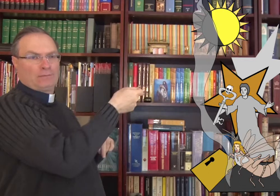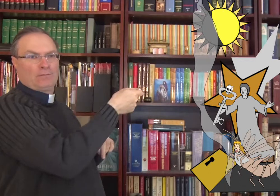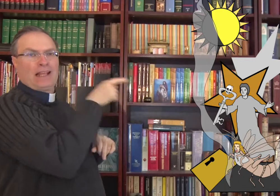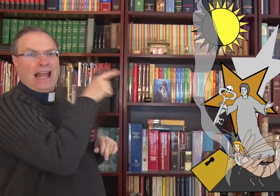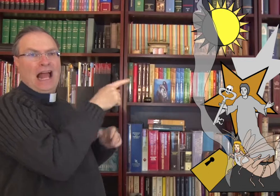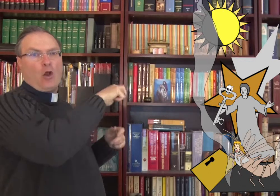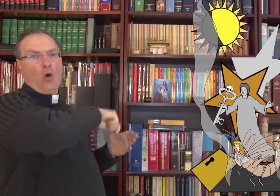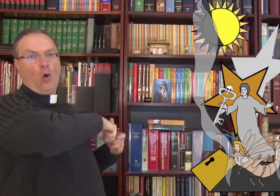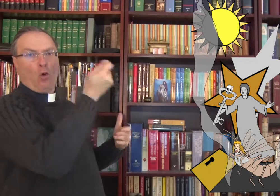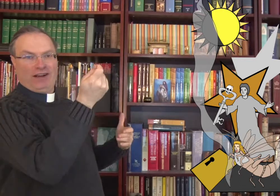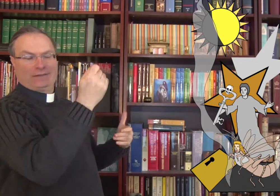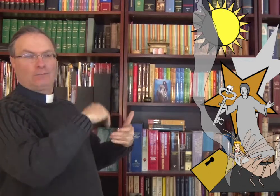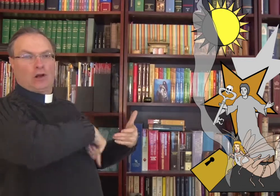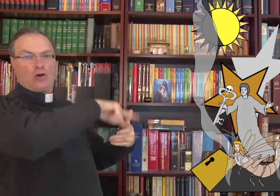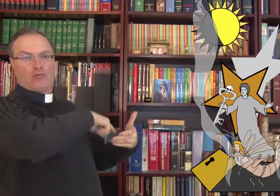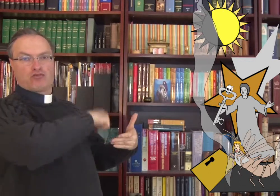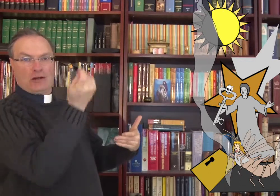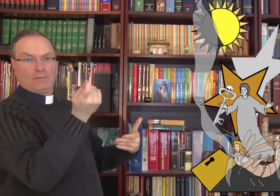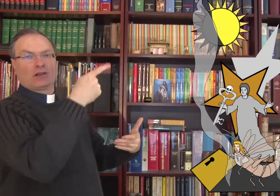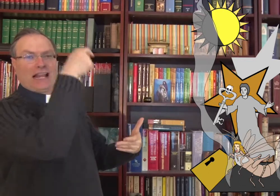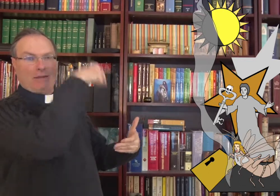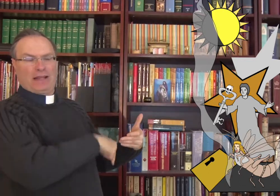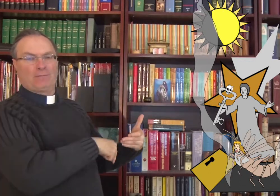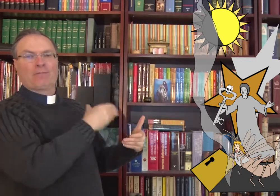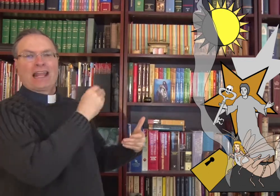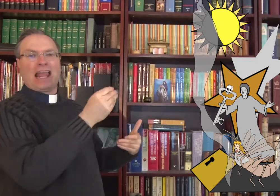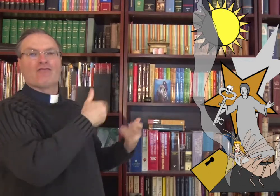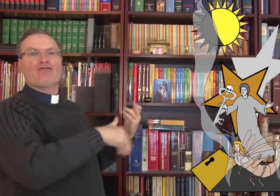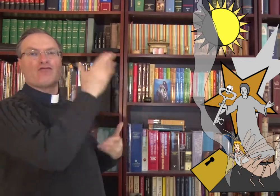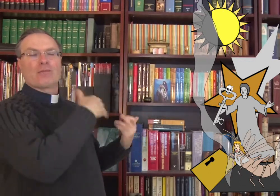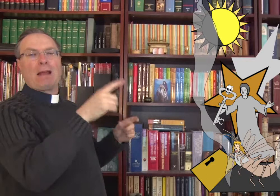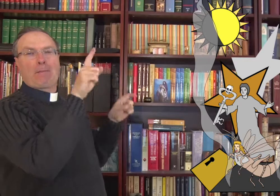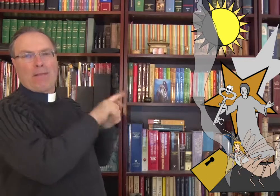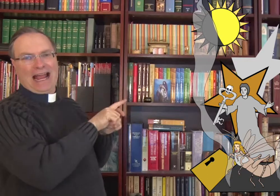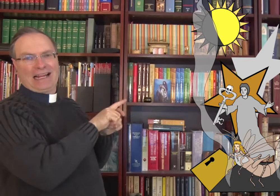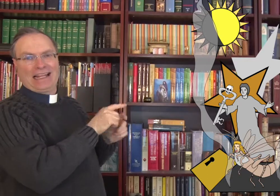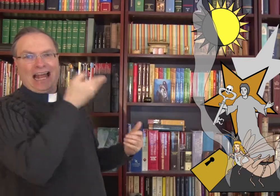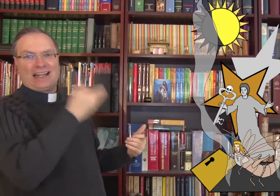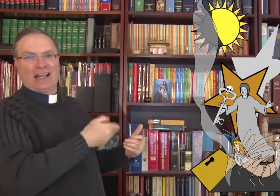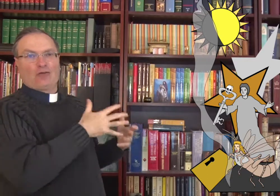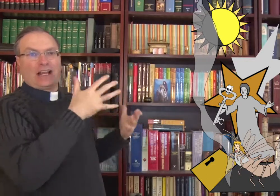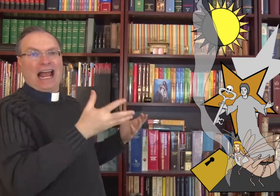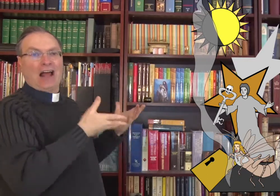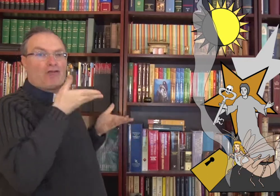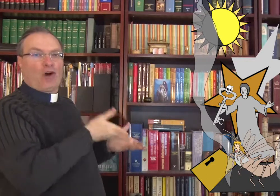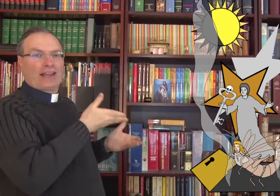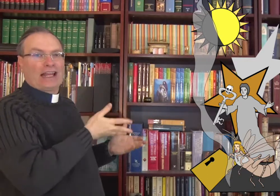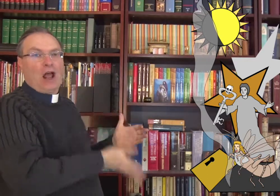Elle ouvrit le puits de l'abîme et une fumée pareille à celle d'une grande fournaise